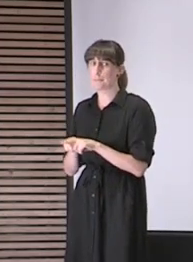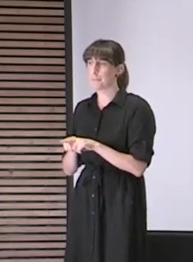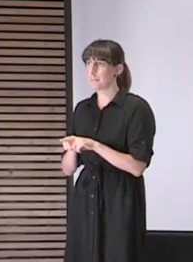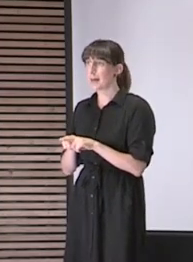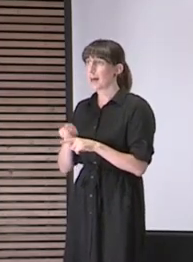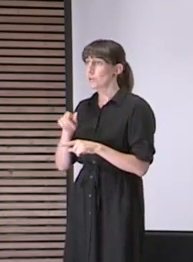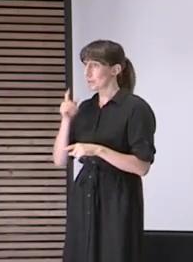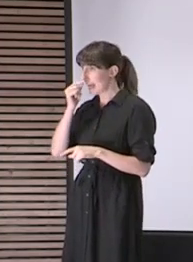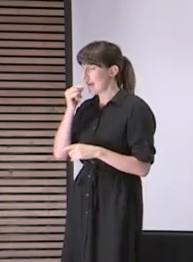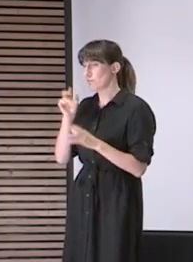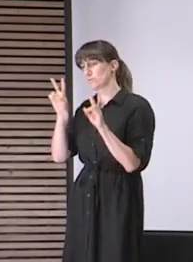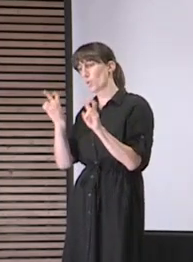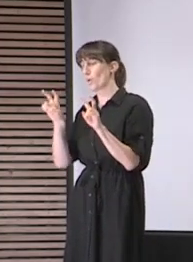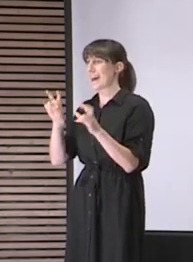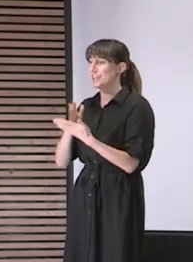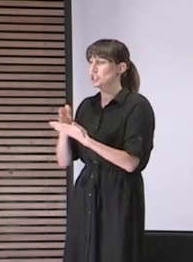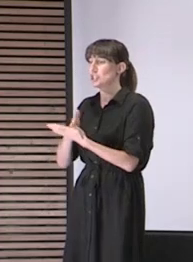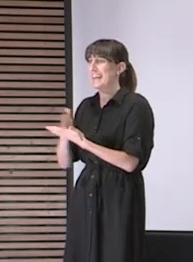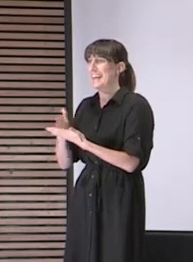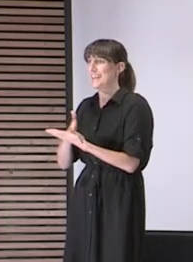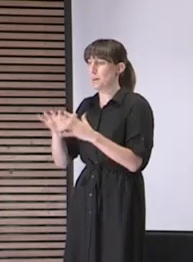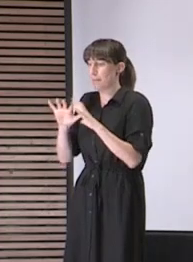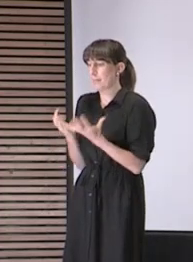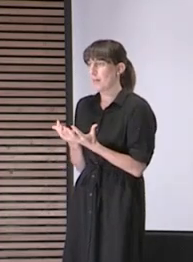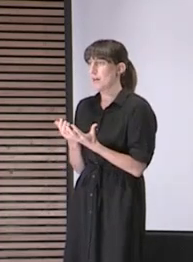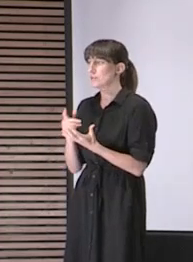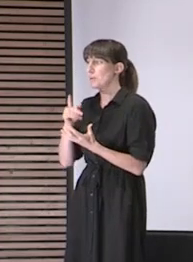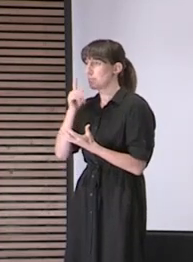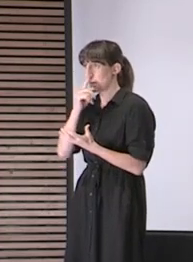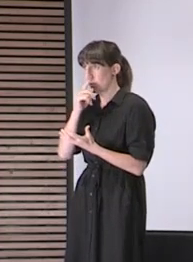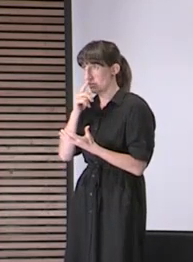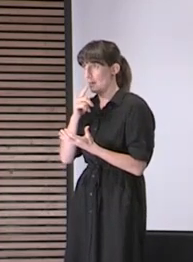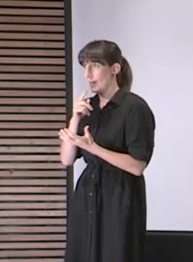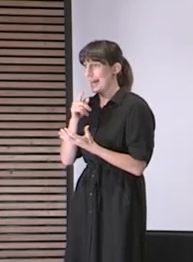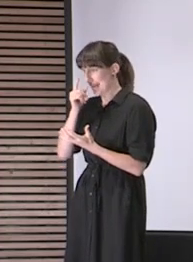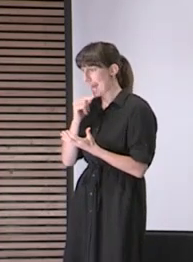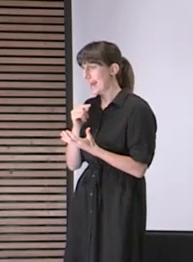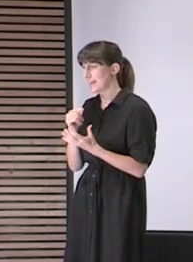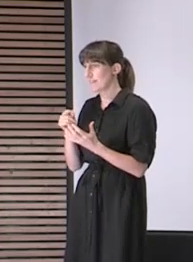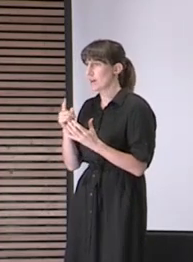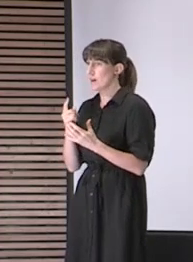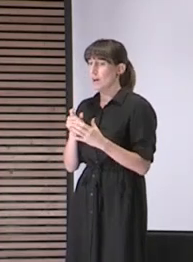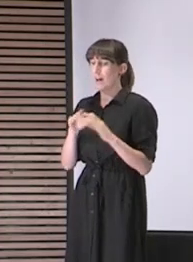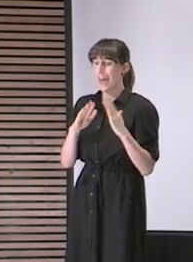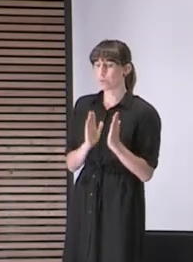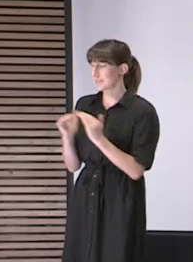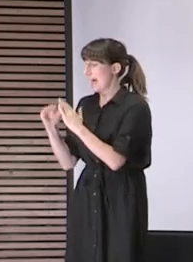entendimiento fue que fue consistente. No hay ningún